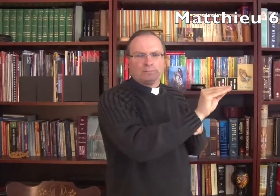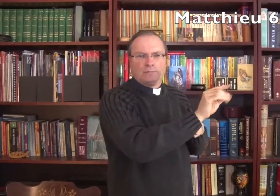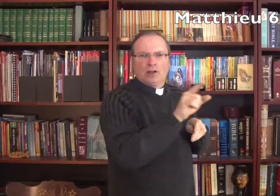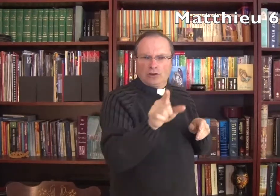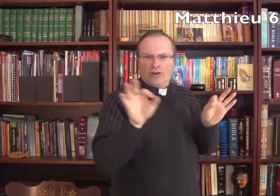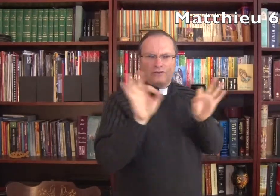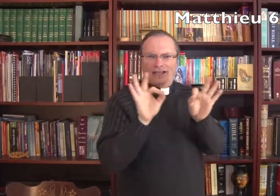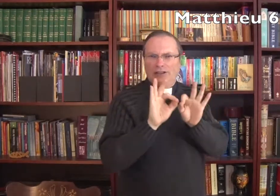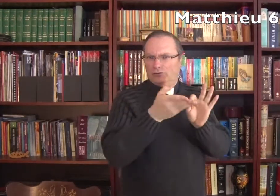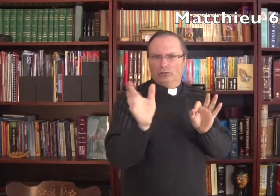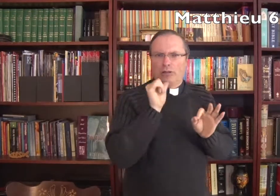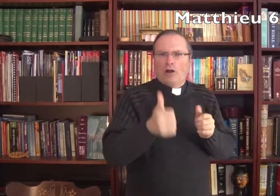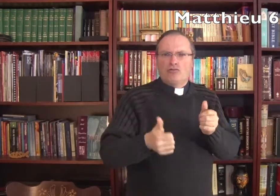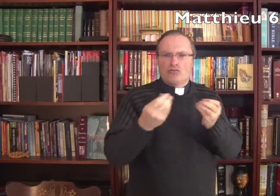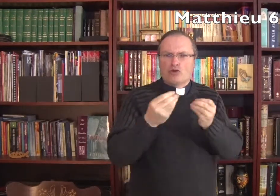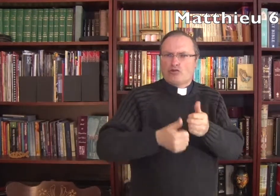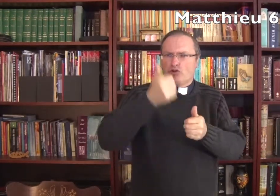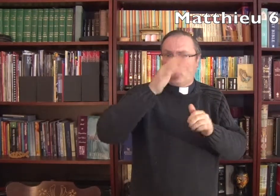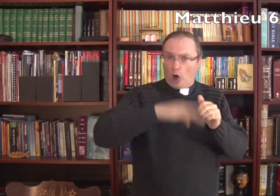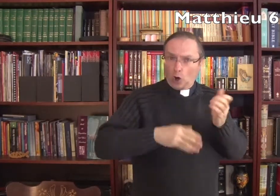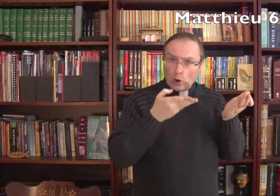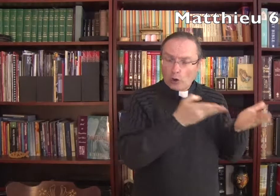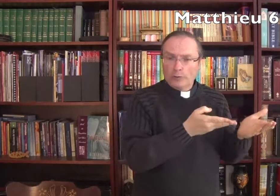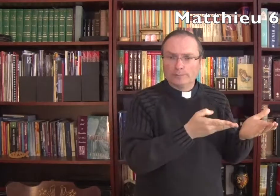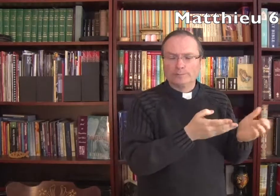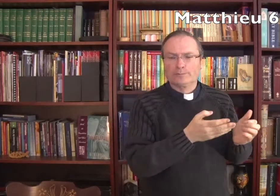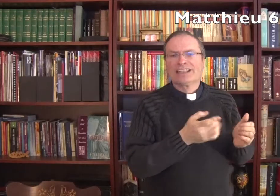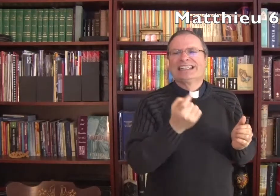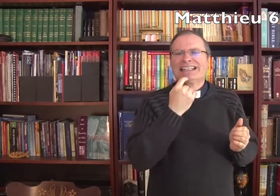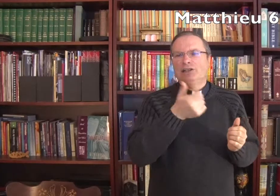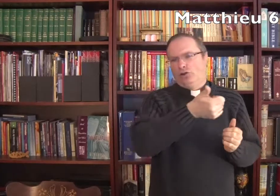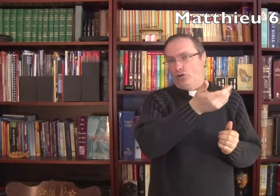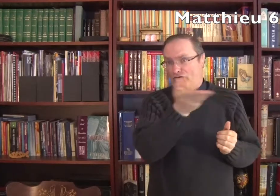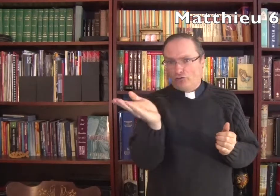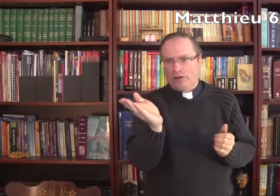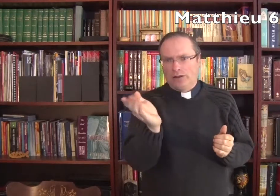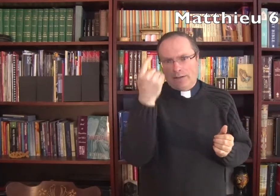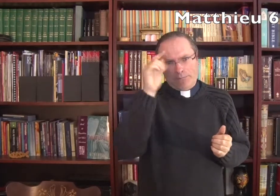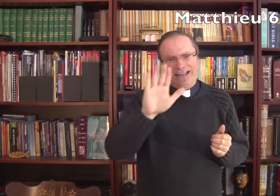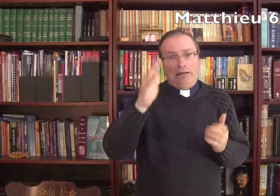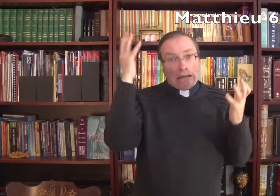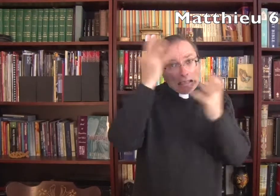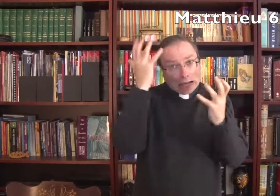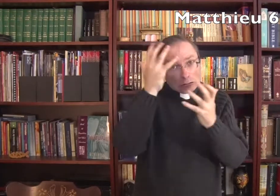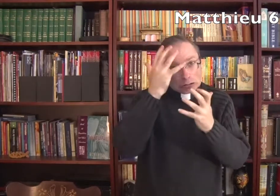Ne valez-vous pas beaucoup plus qu’eux? Qui de vous, par ses inquiétudes,